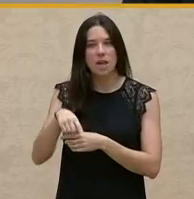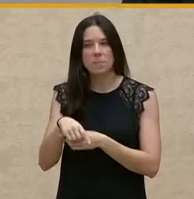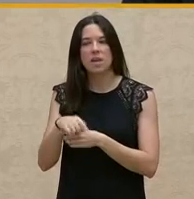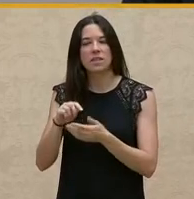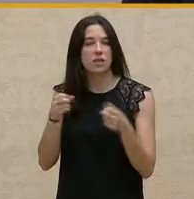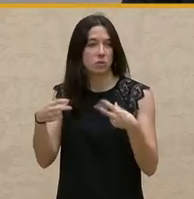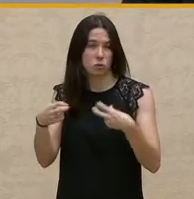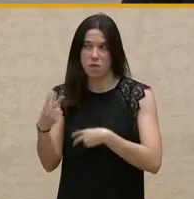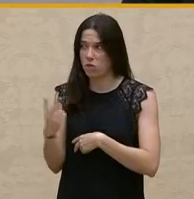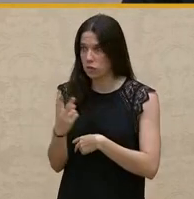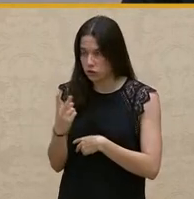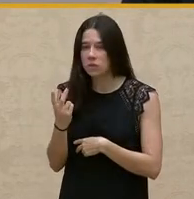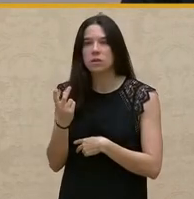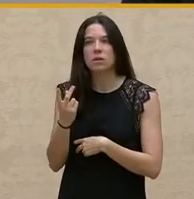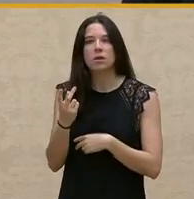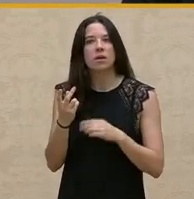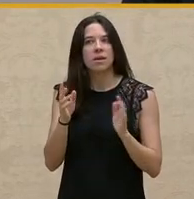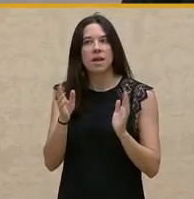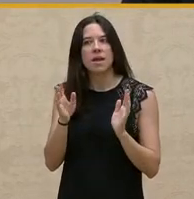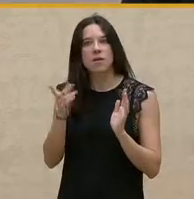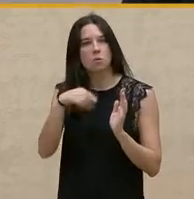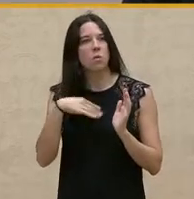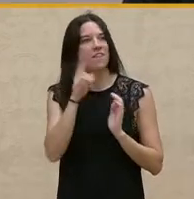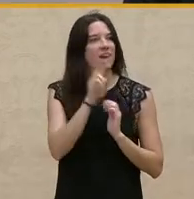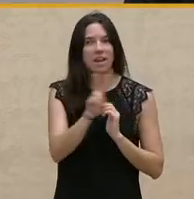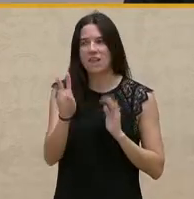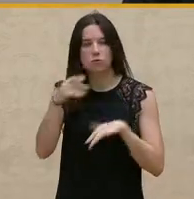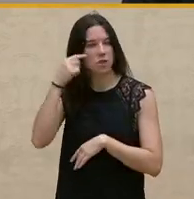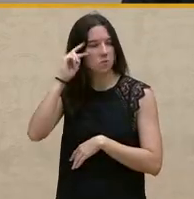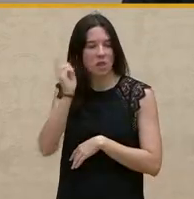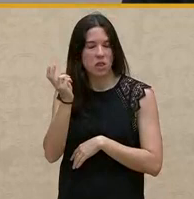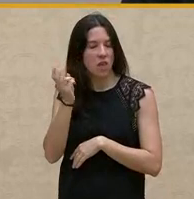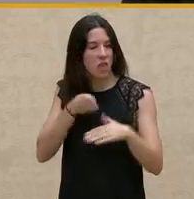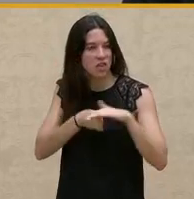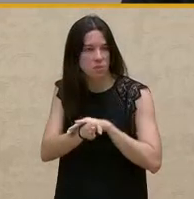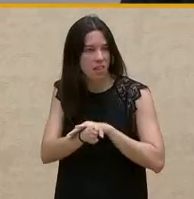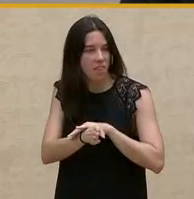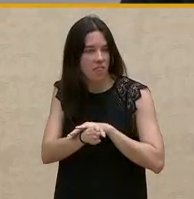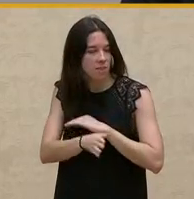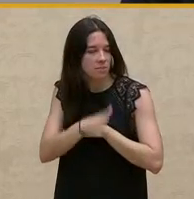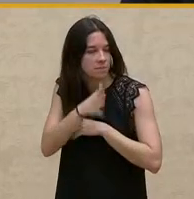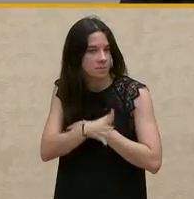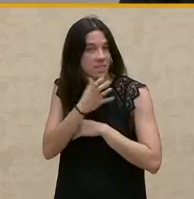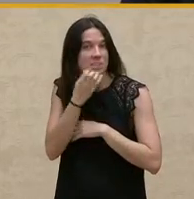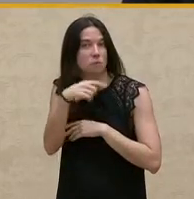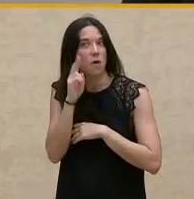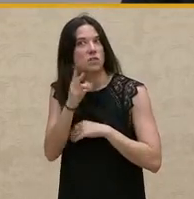que a vuestros ojos va a ser una experiencia de accesibilidad si nunca la habéis visto. Veréis